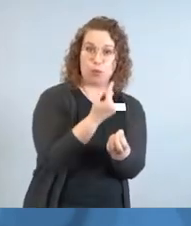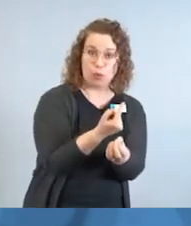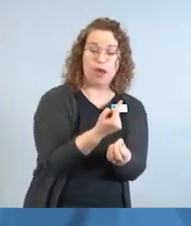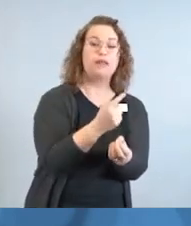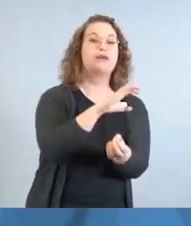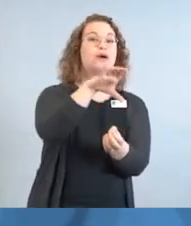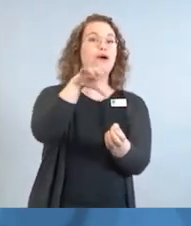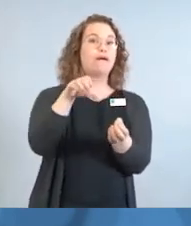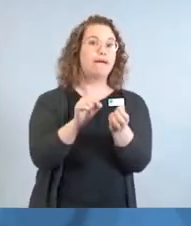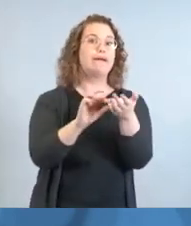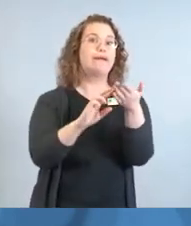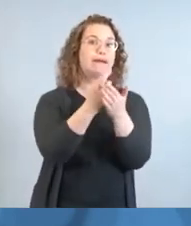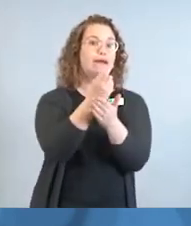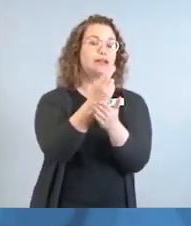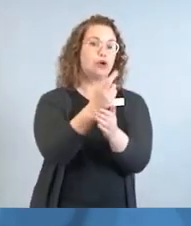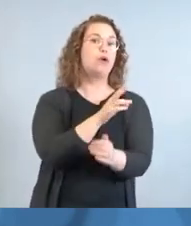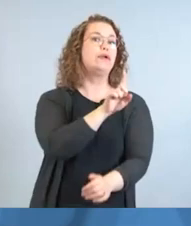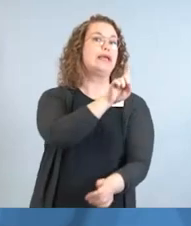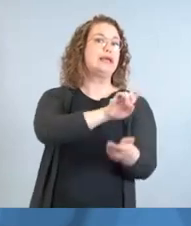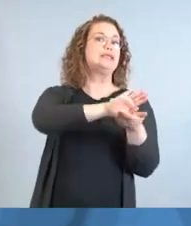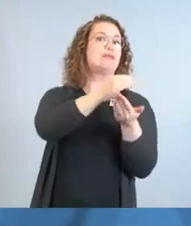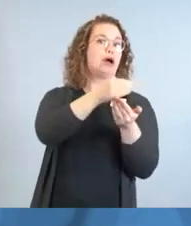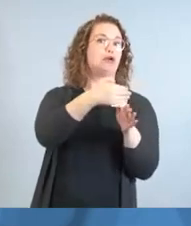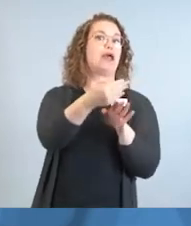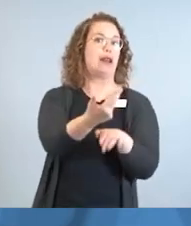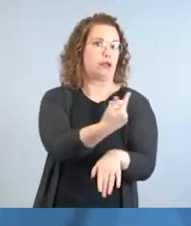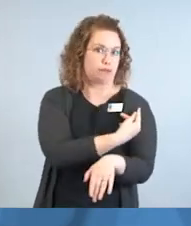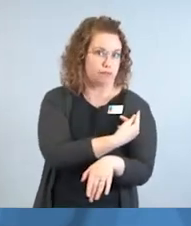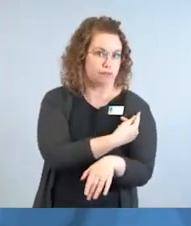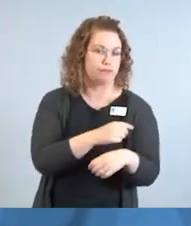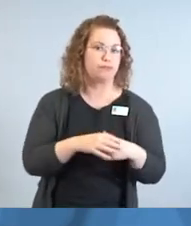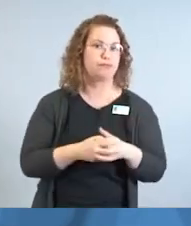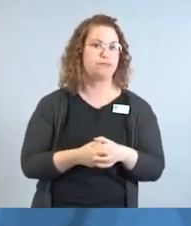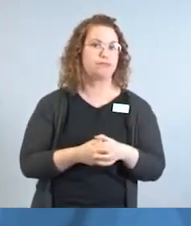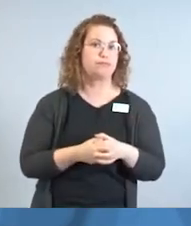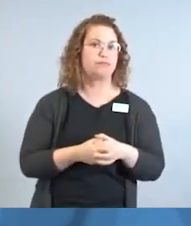Toisen rokote annoksen jälkeen heillä on toki kokemusta, mutta reaktioita ei ole ollut.